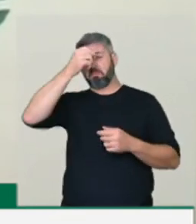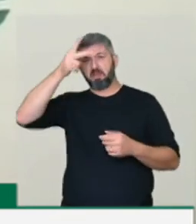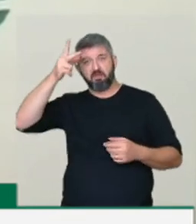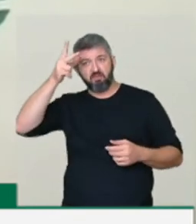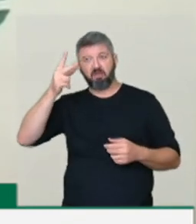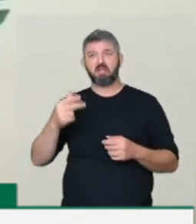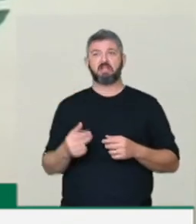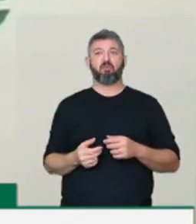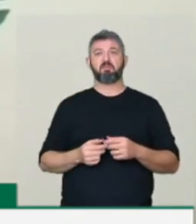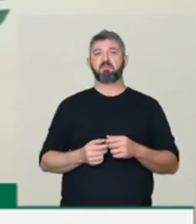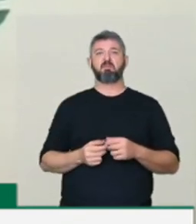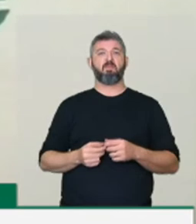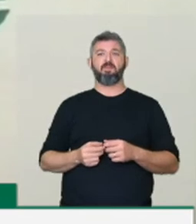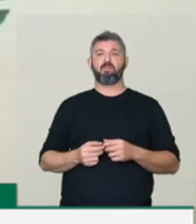E PREFEITOS NÃO ESTÃO DANDO VAZÃO A VACINA. MUITO PELO